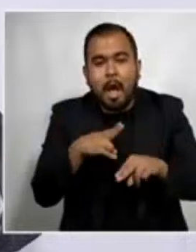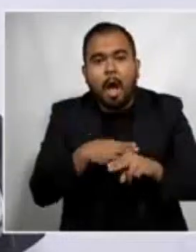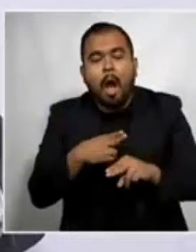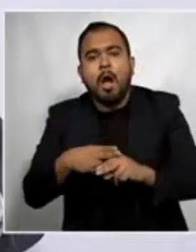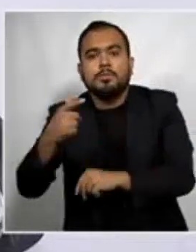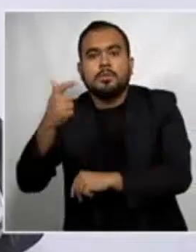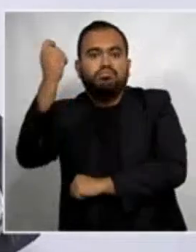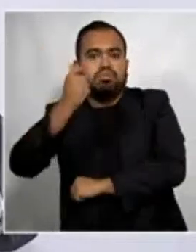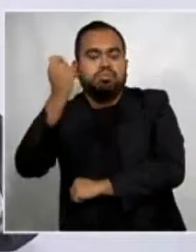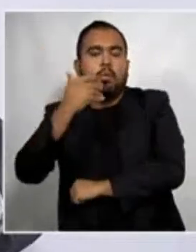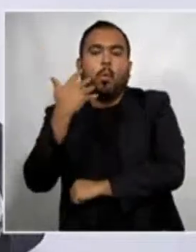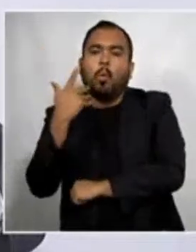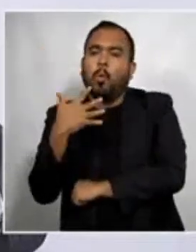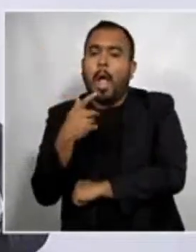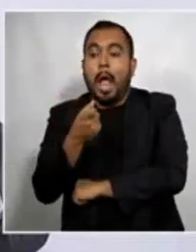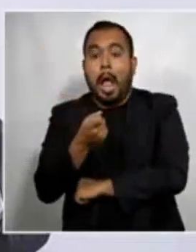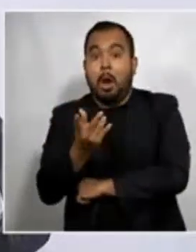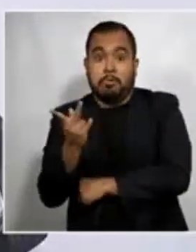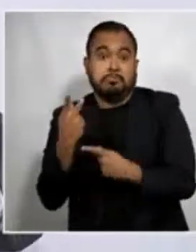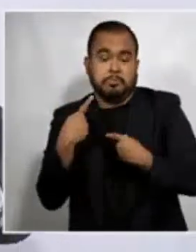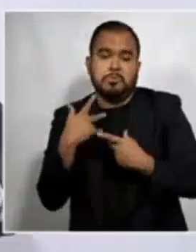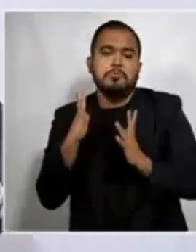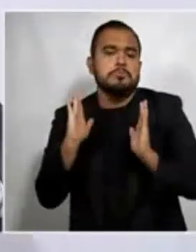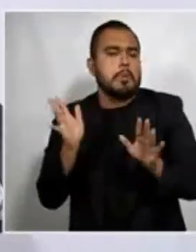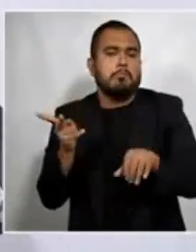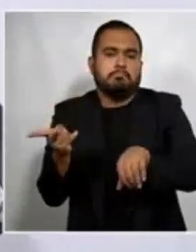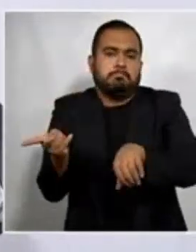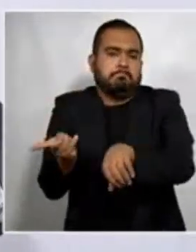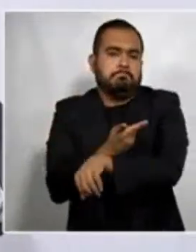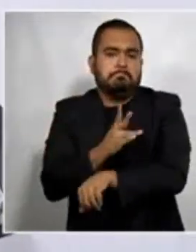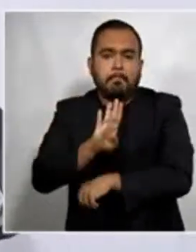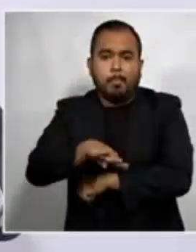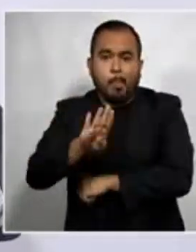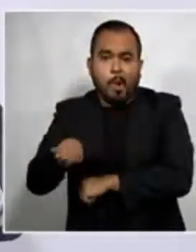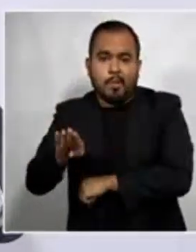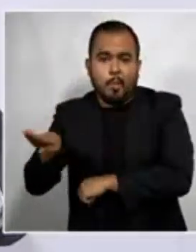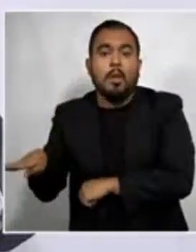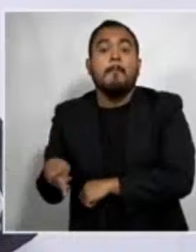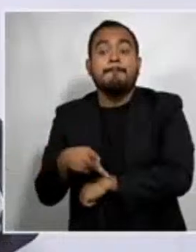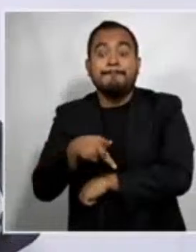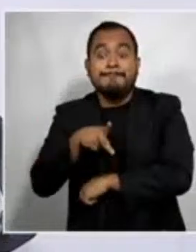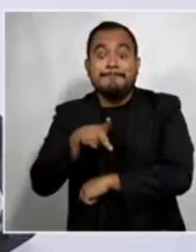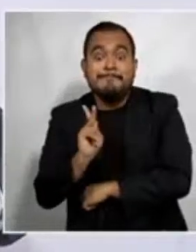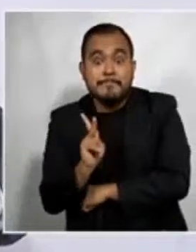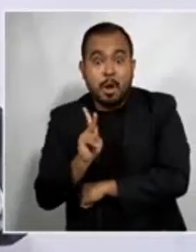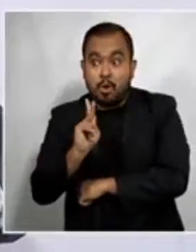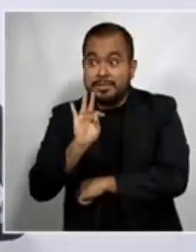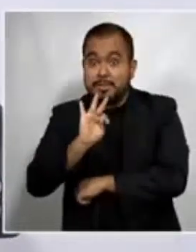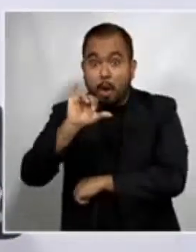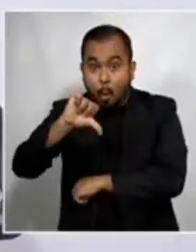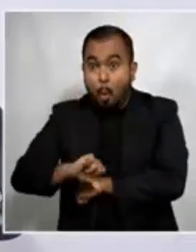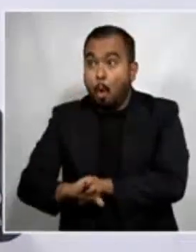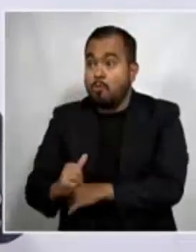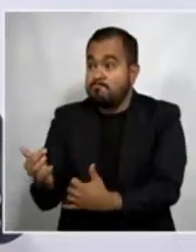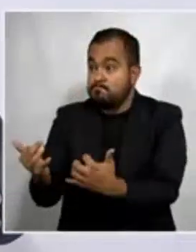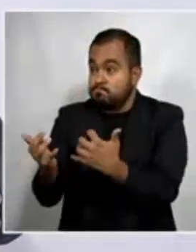esas personas ya no están con nosotros, pero si hoy pudieran estar aquí, seguramente mostrarían